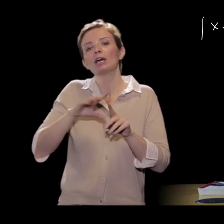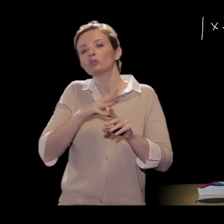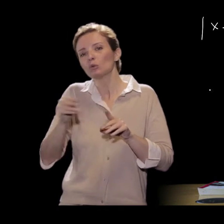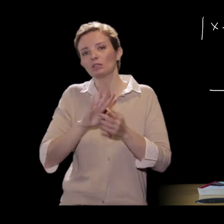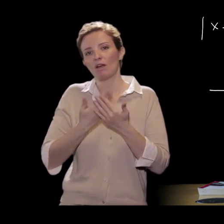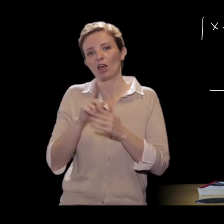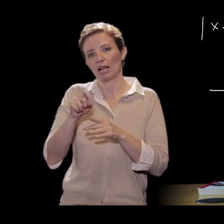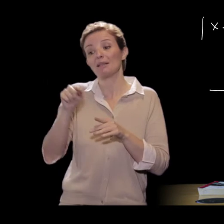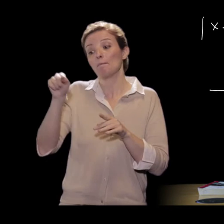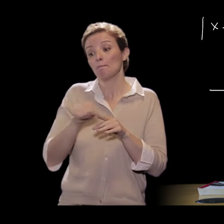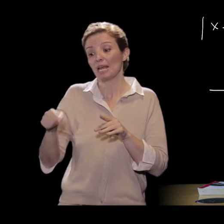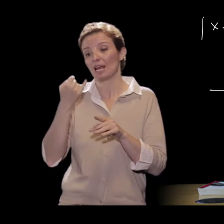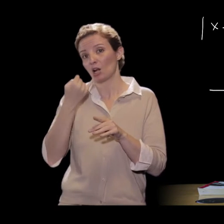Ragionando con un asse orientato,